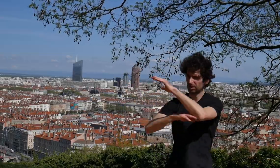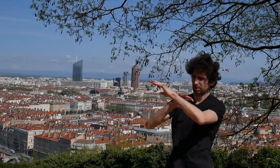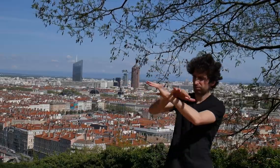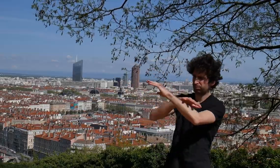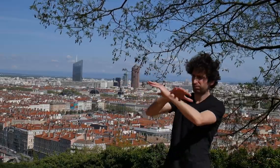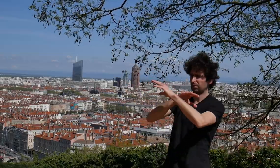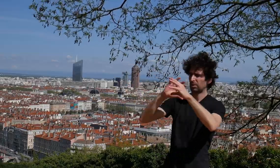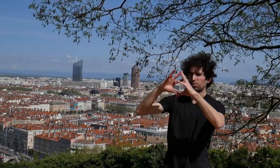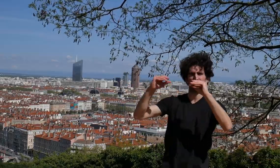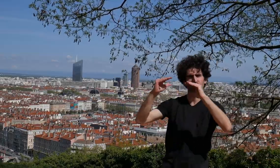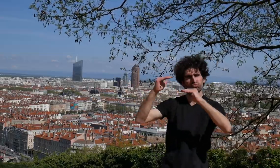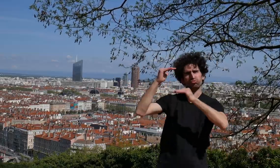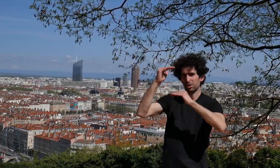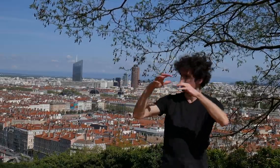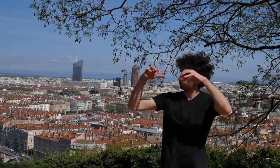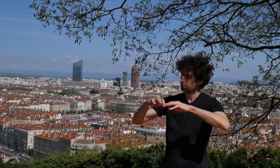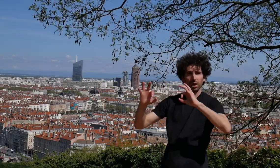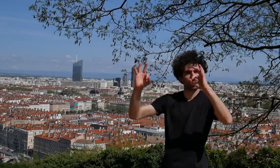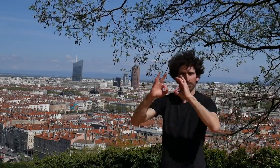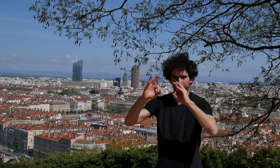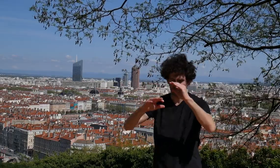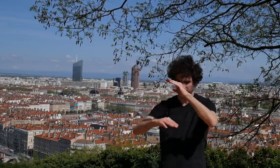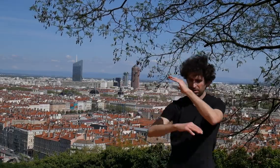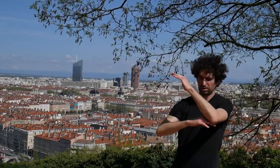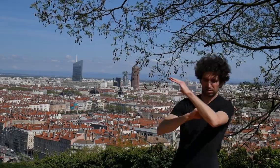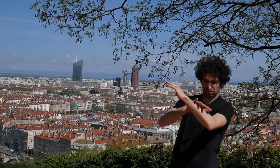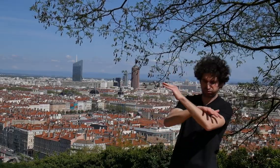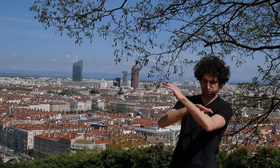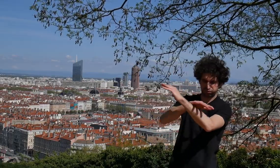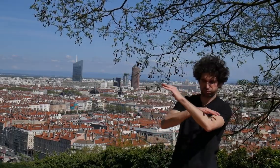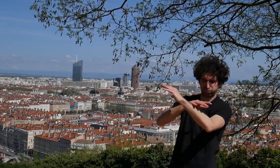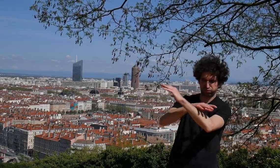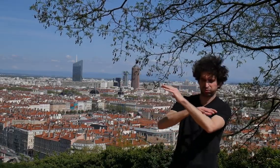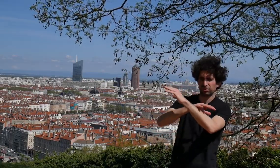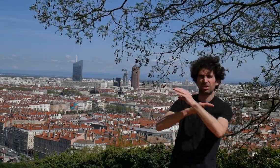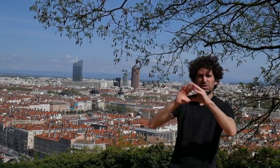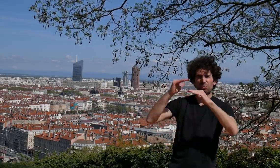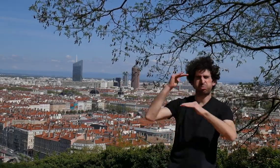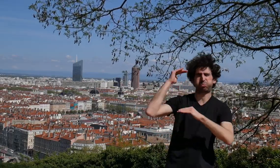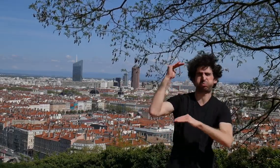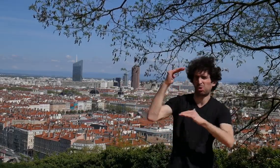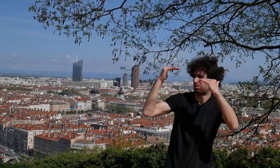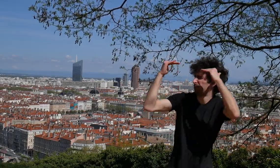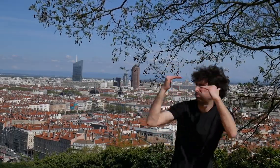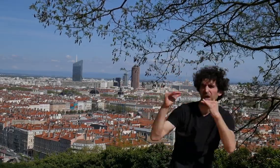Au milieu, les nuages sont plus épais et il ne pleut pas. Tout en bas, les nuages sont épais, bas,